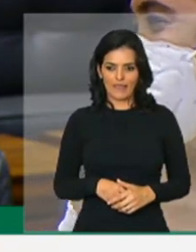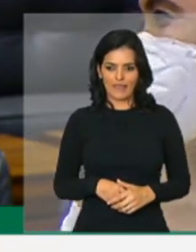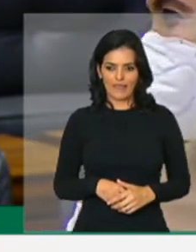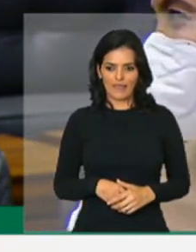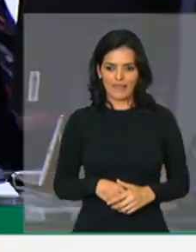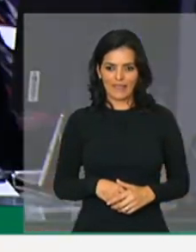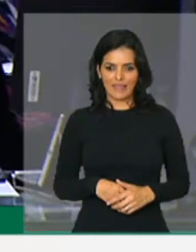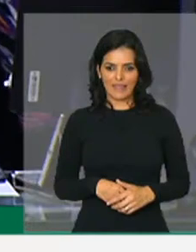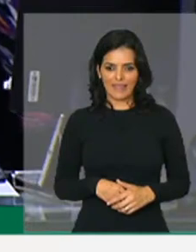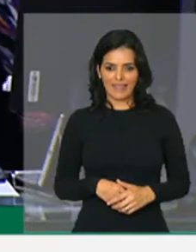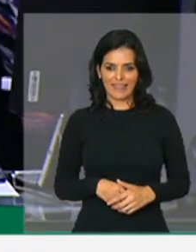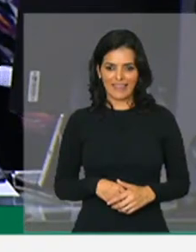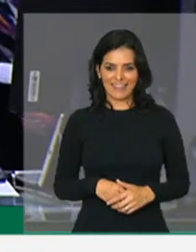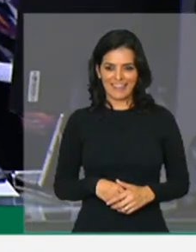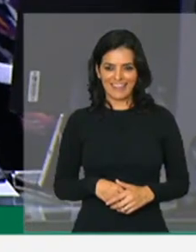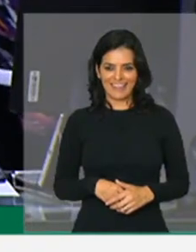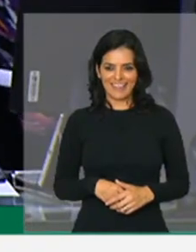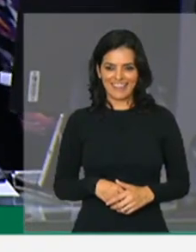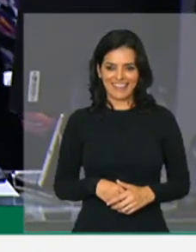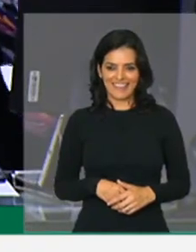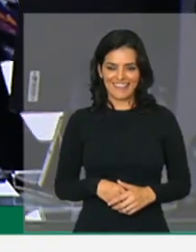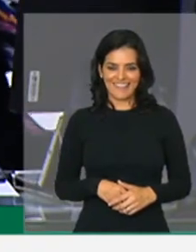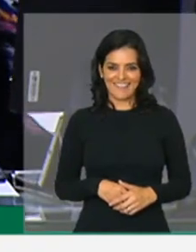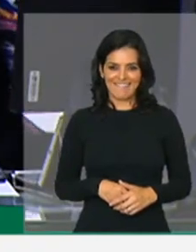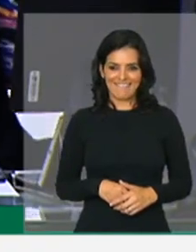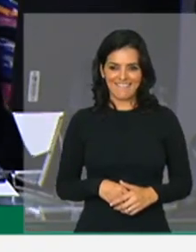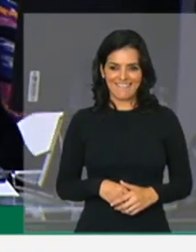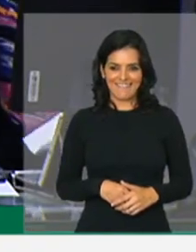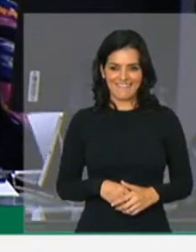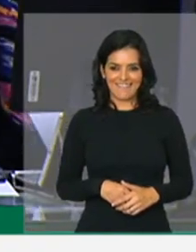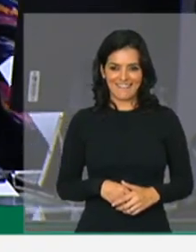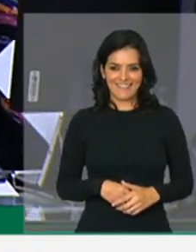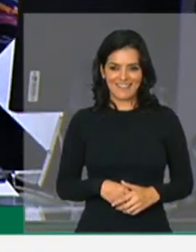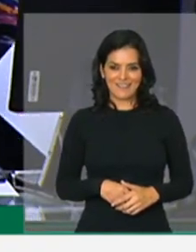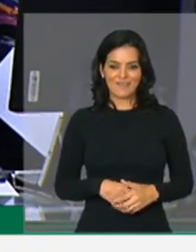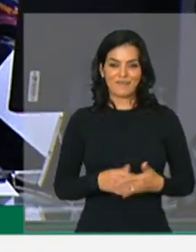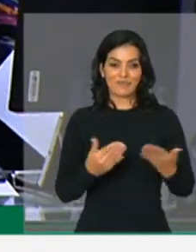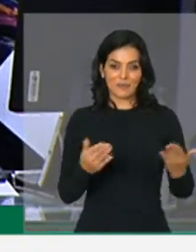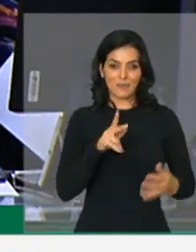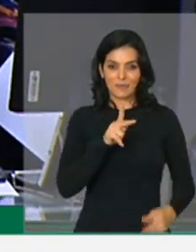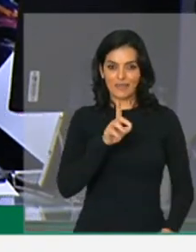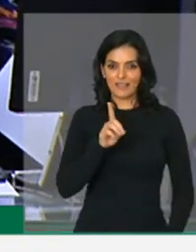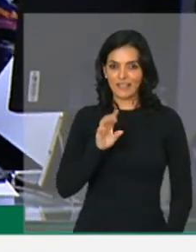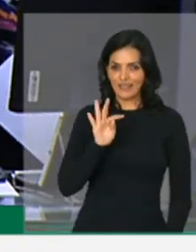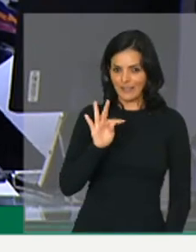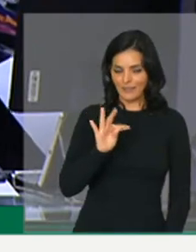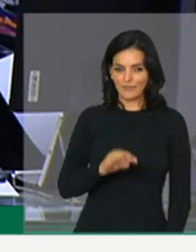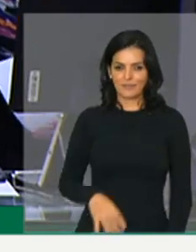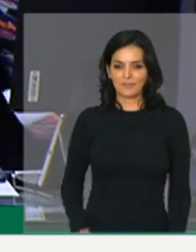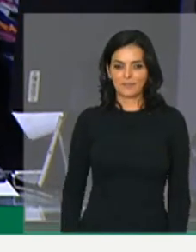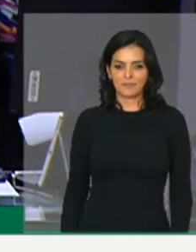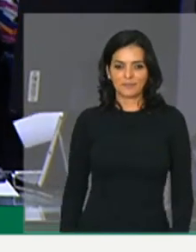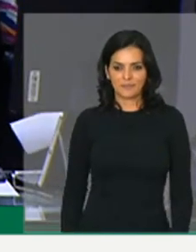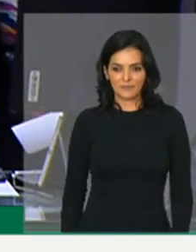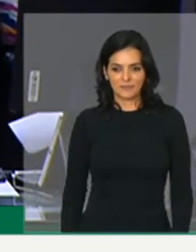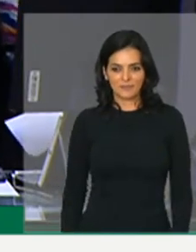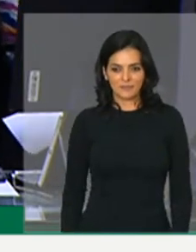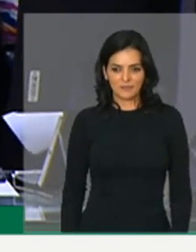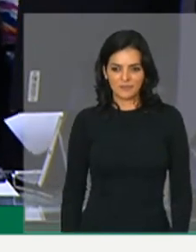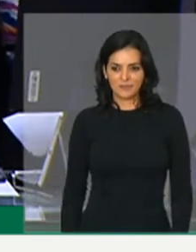ORIENTA O PDT? -- [MARCIO SALEMA]: ORIENTAÇÃO DAS BANCADAS PARA VOTAÇÃO DO REQUERIMENTO MEDIDA PROVISÓRIA ARTIGO POR